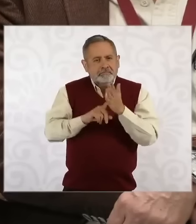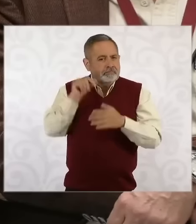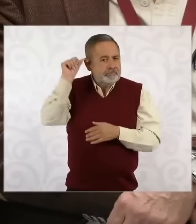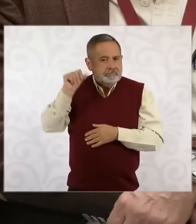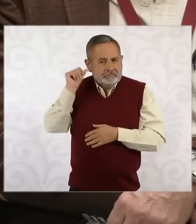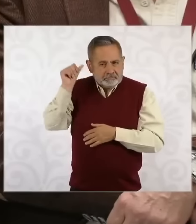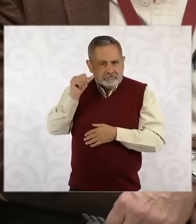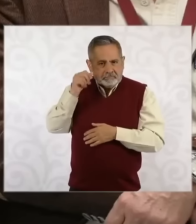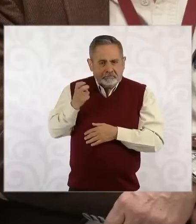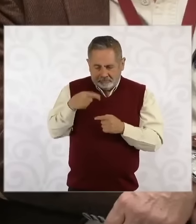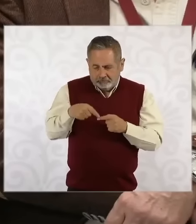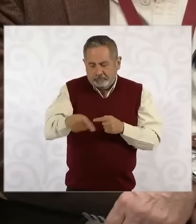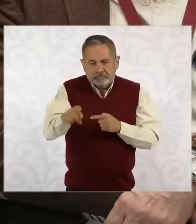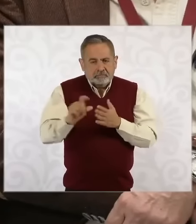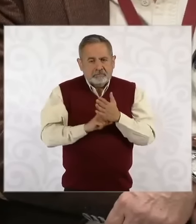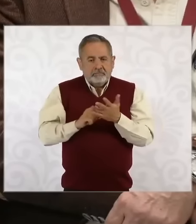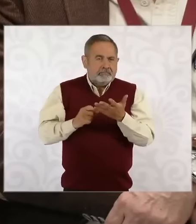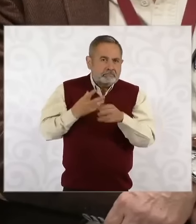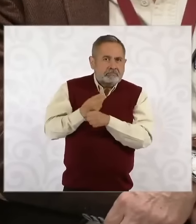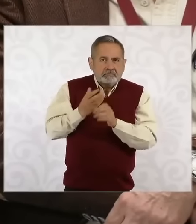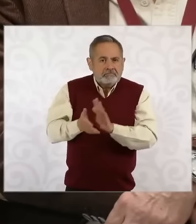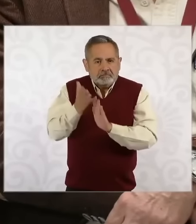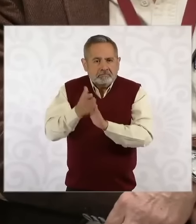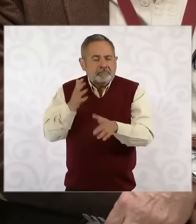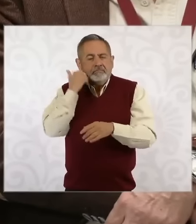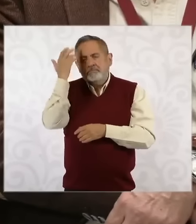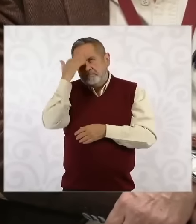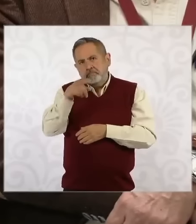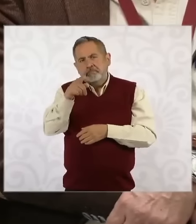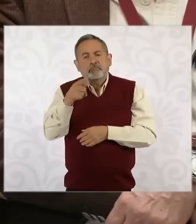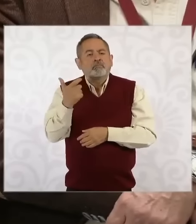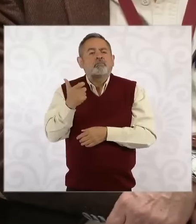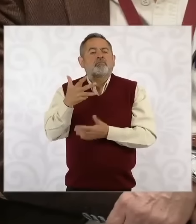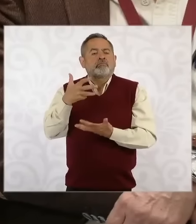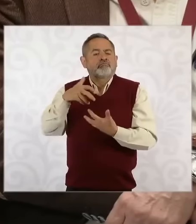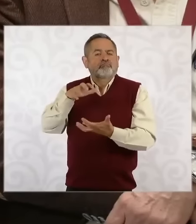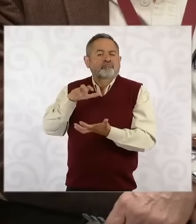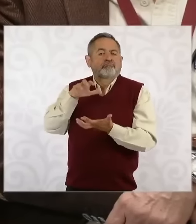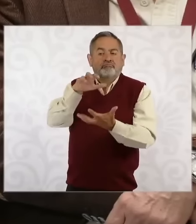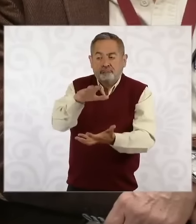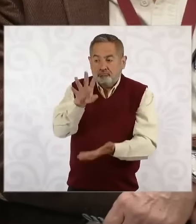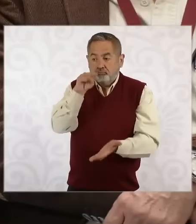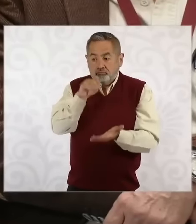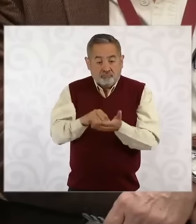en este mes, este la obra. Queremos saber si el monto que se había hablado era de 4600 millones